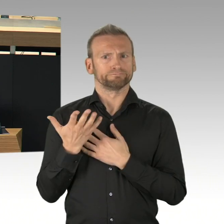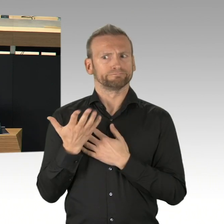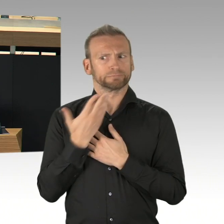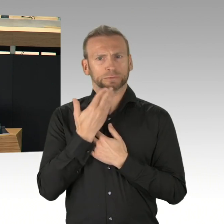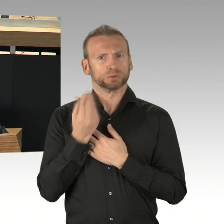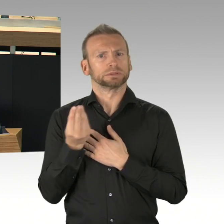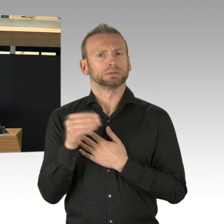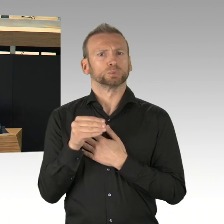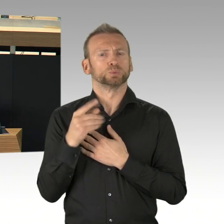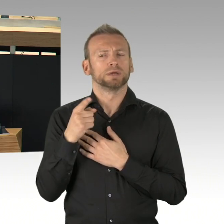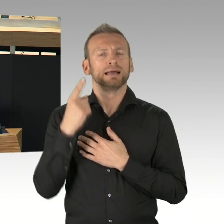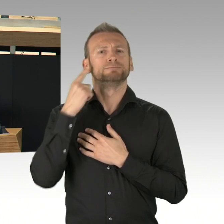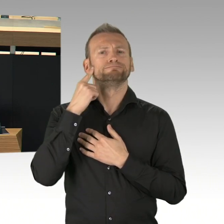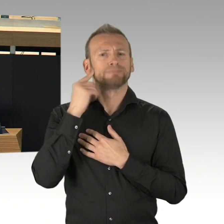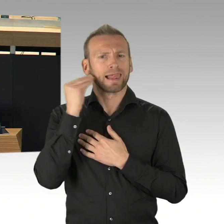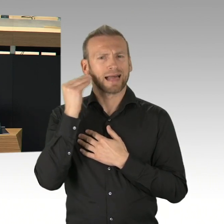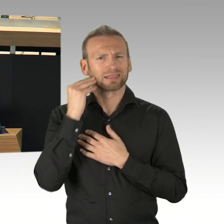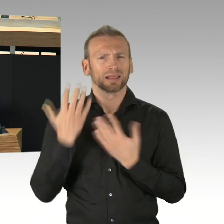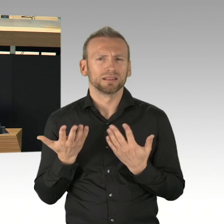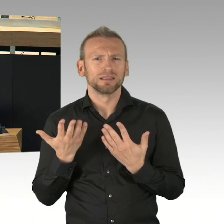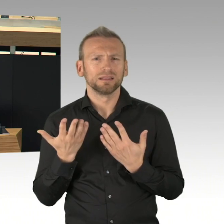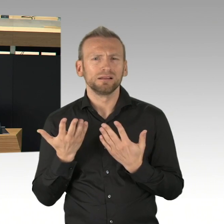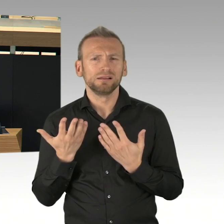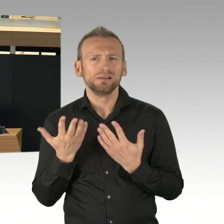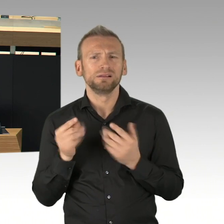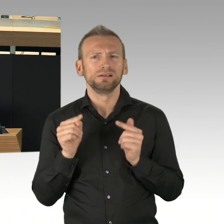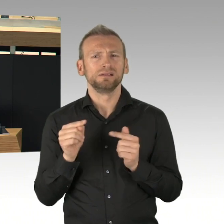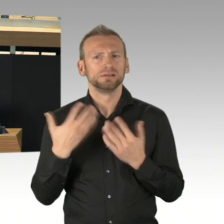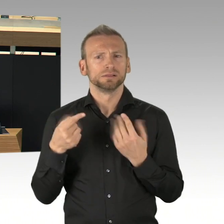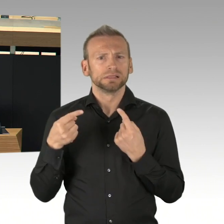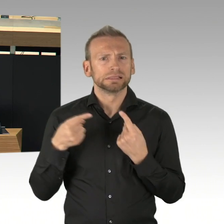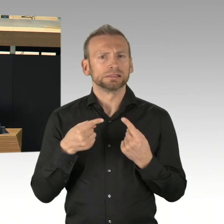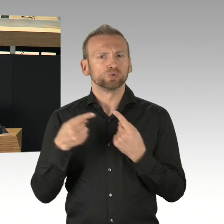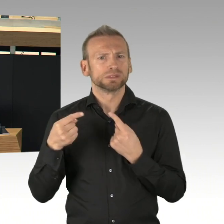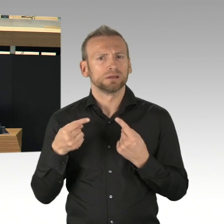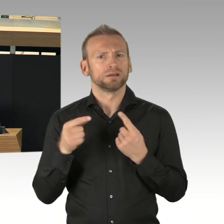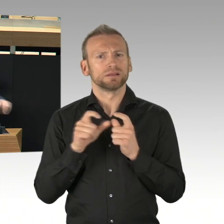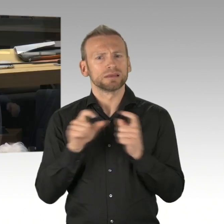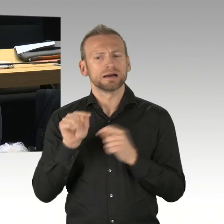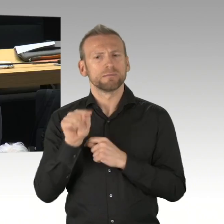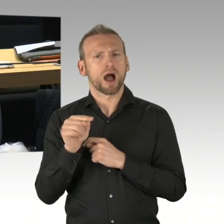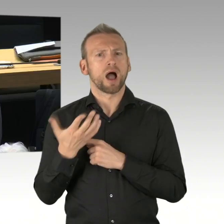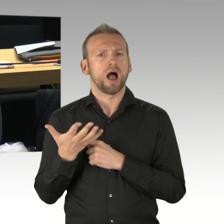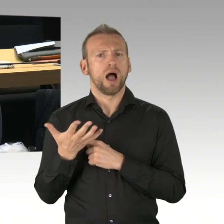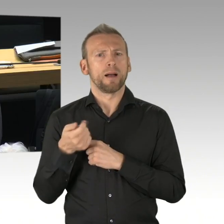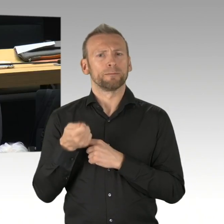Die Mietsteigerungen durch die Debatte, die Sie hier in den letzten Monaten geführt haben und deshalb ...